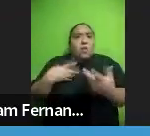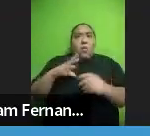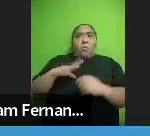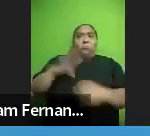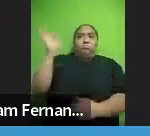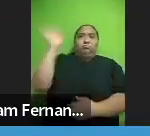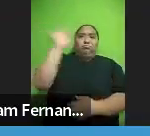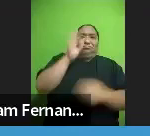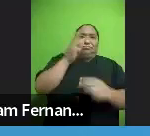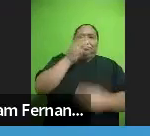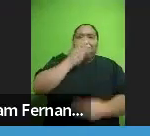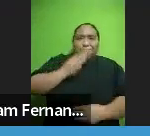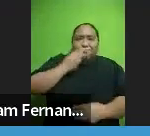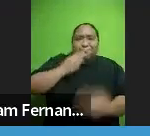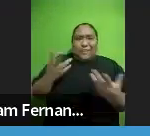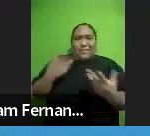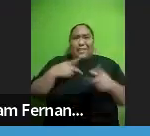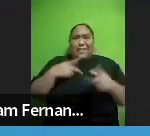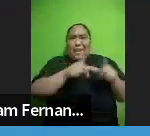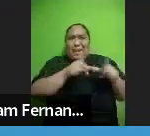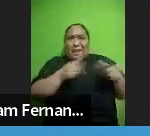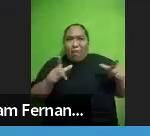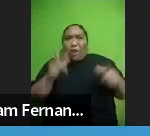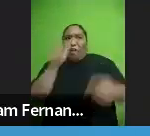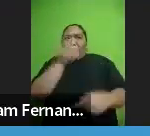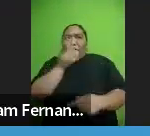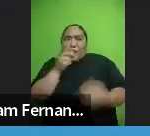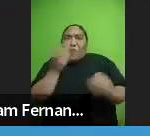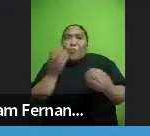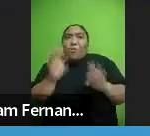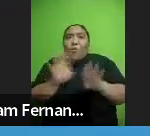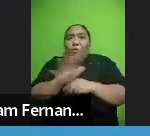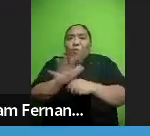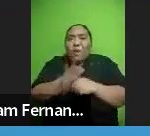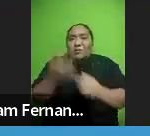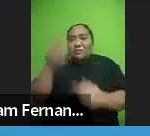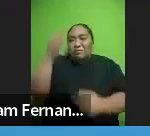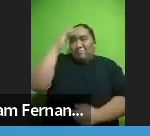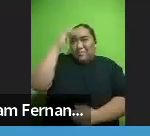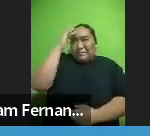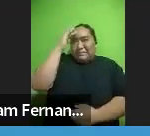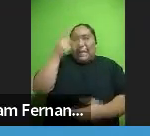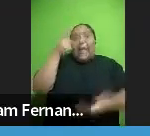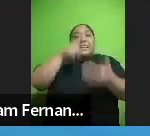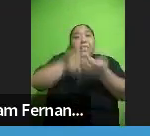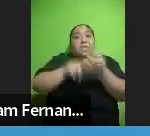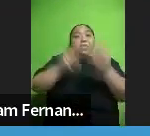Las abejas Las abejas se funda lema. Es un lenguaje. Y entonces los podemos pensar pensar que pensar que melano lingüístico y